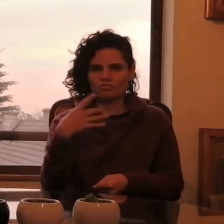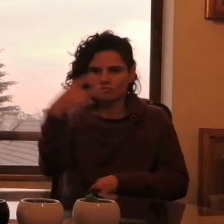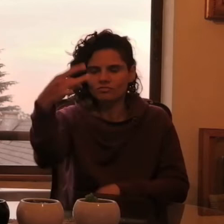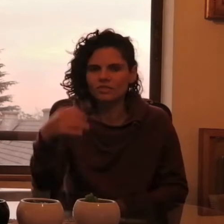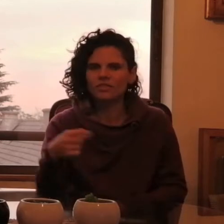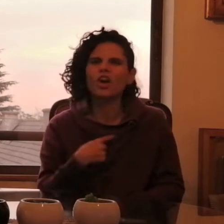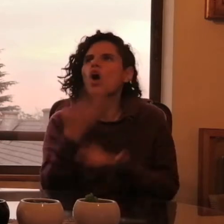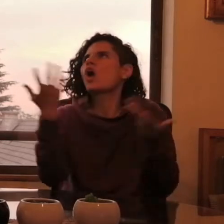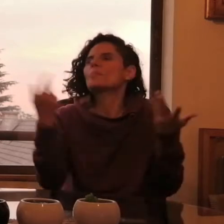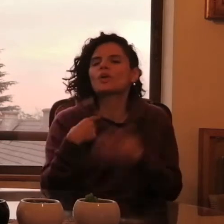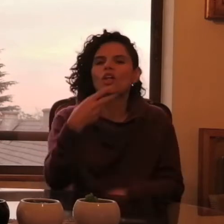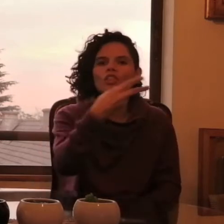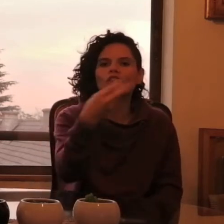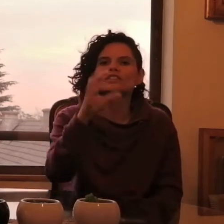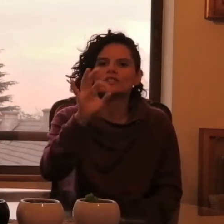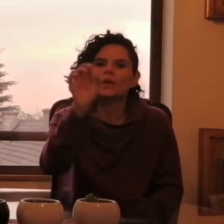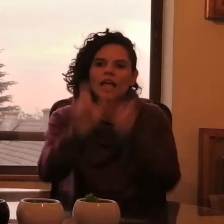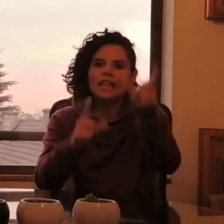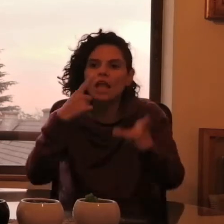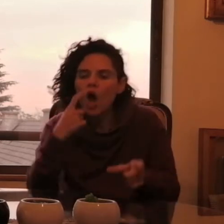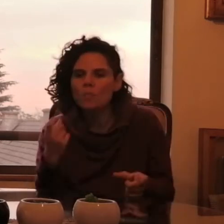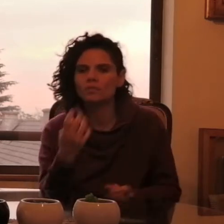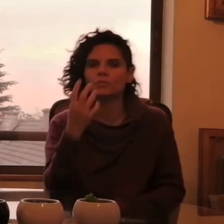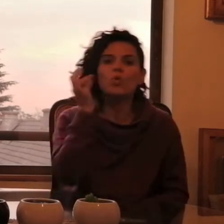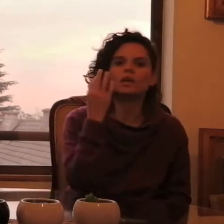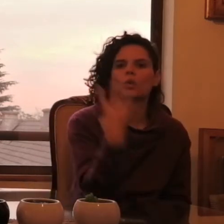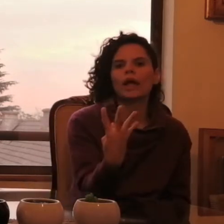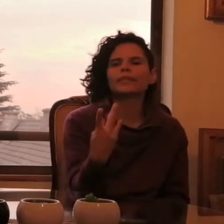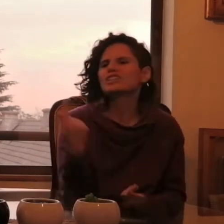son 250 hombres cuatro mujeres, no soy representante de nadie